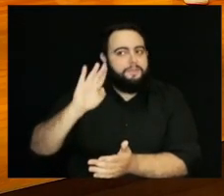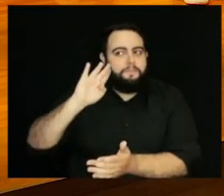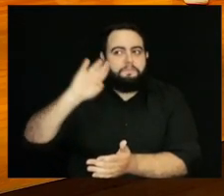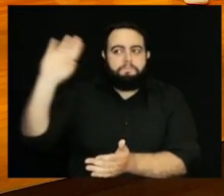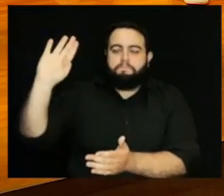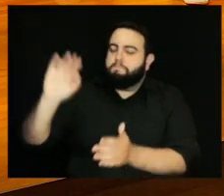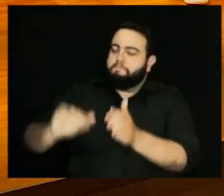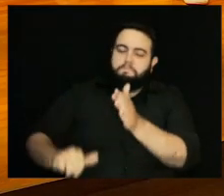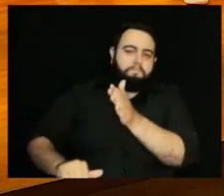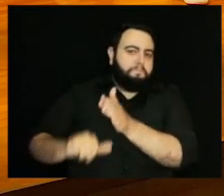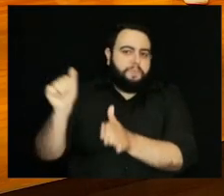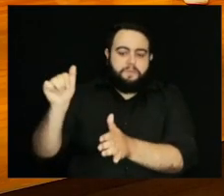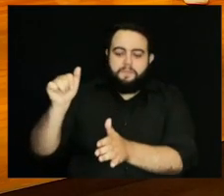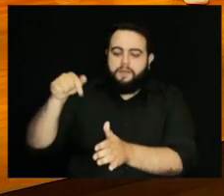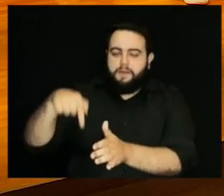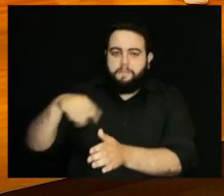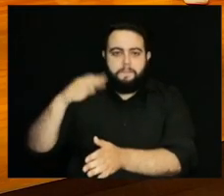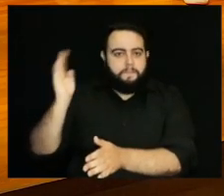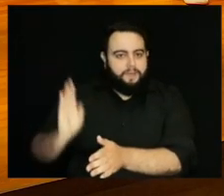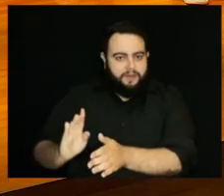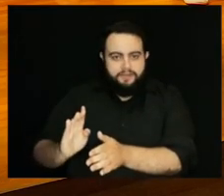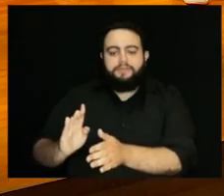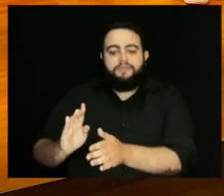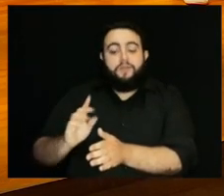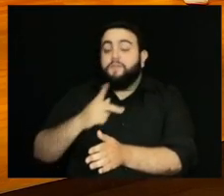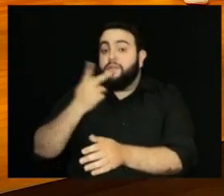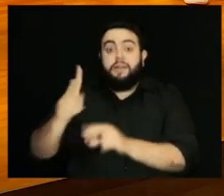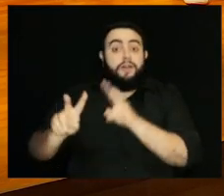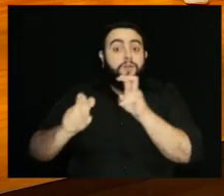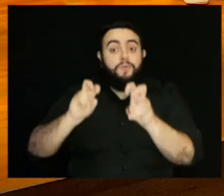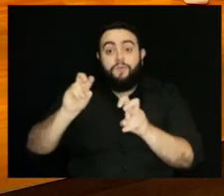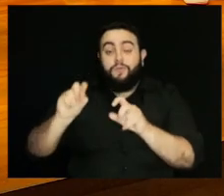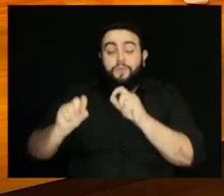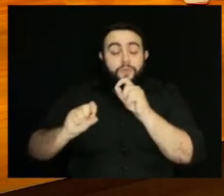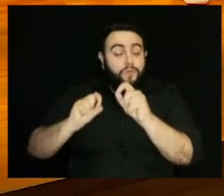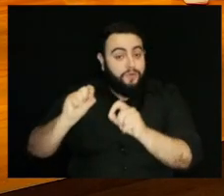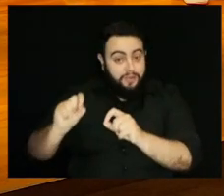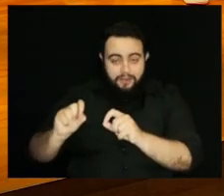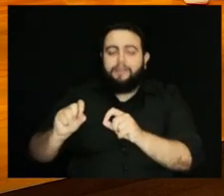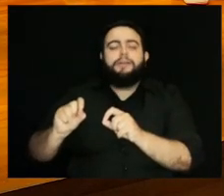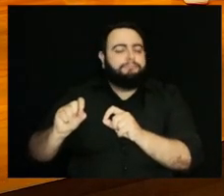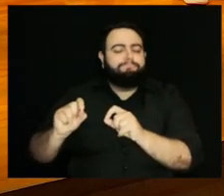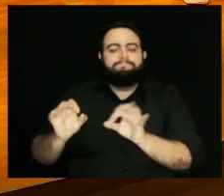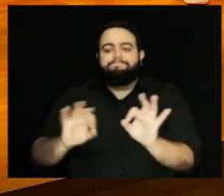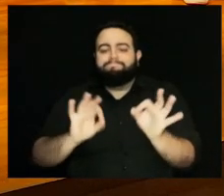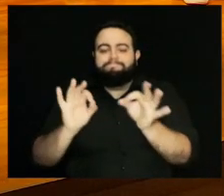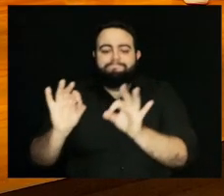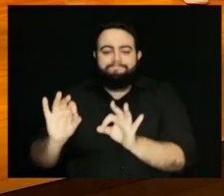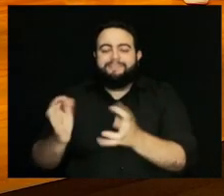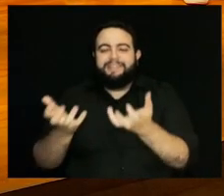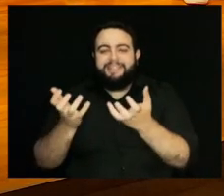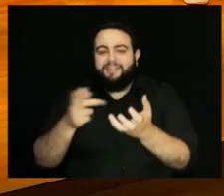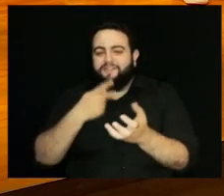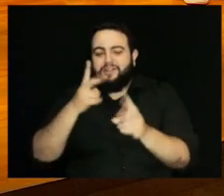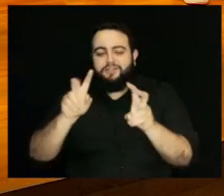coisa da qual até então ninguém se interessava em cobrir na imprensa, que é música popular. E a